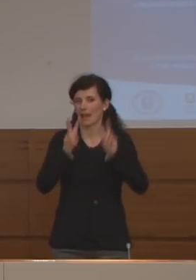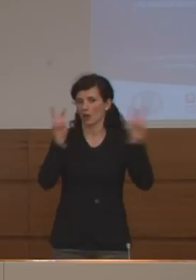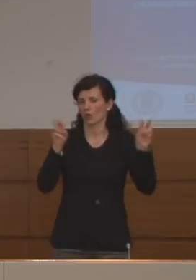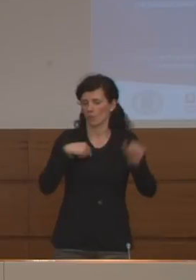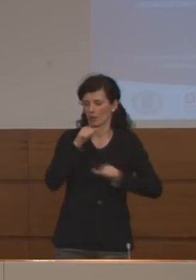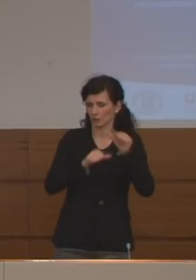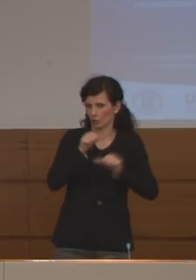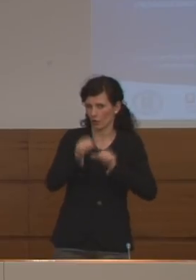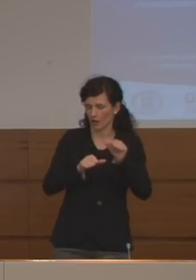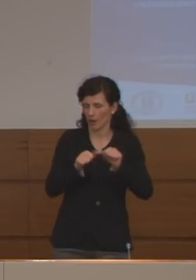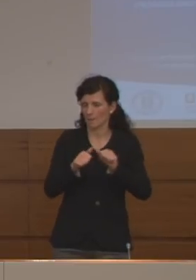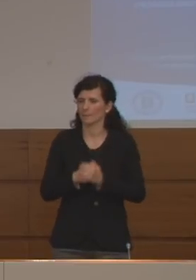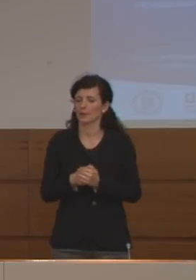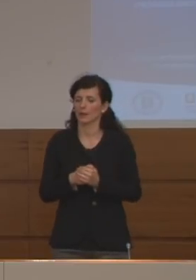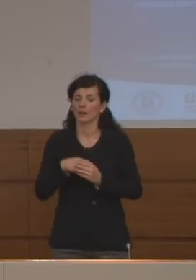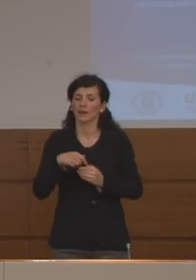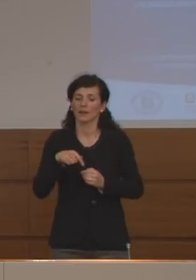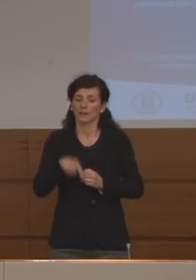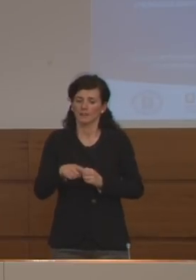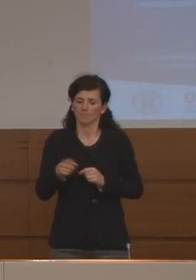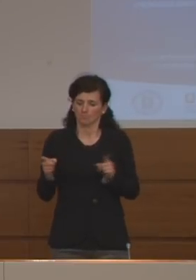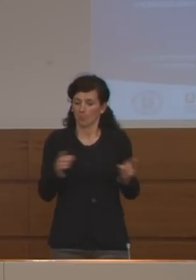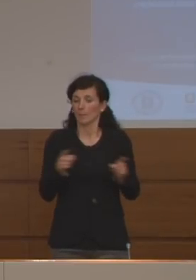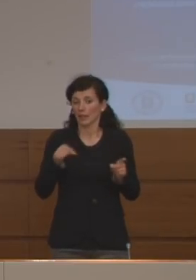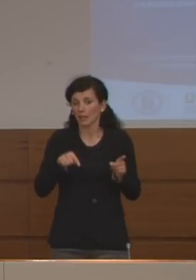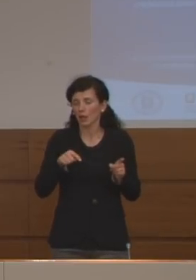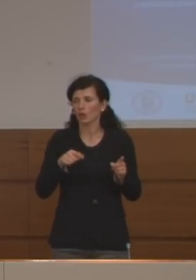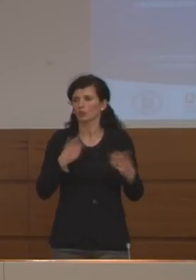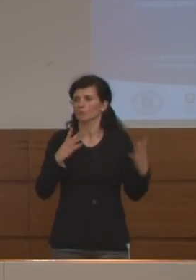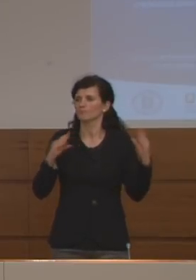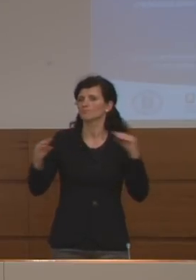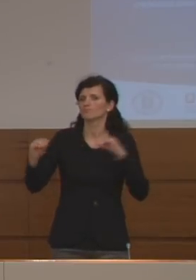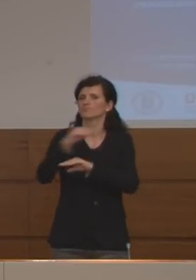In questi giorni si è molto parlato di diverse ipotesi per la